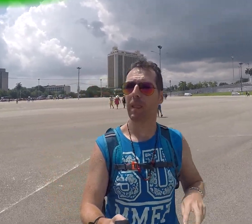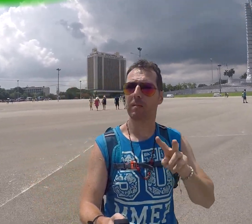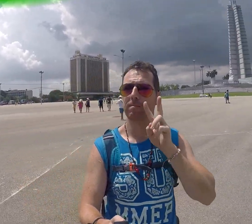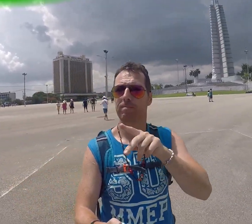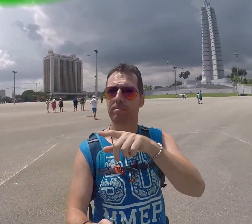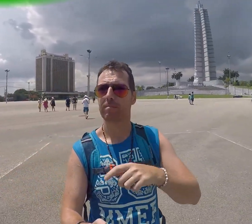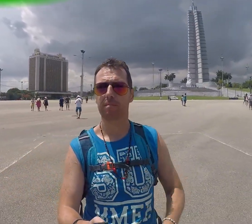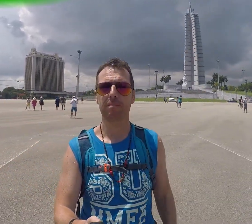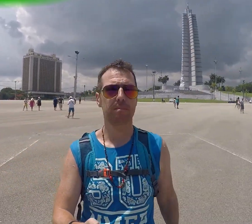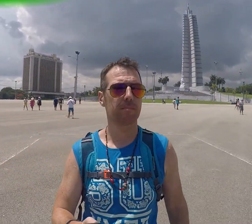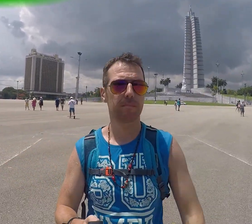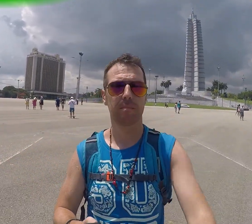Vedlo